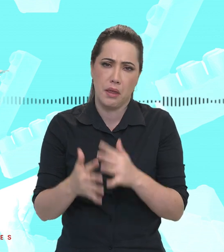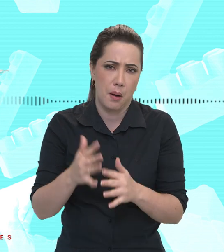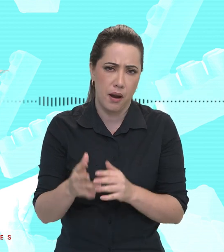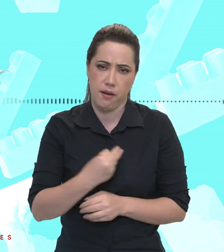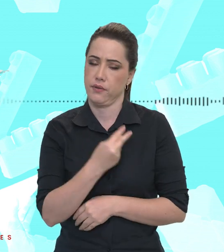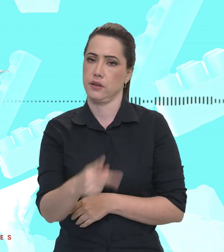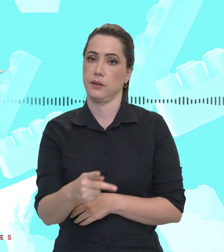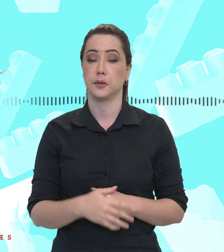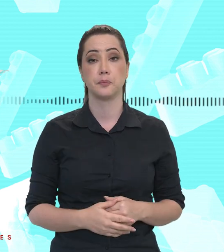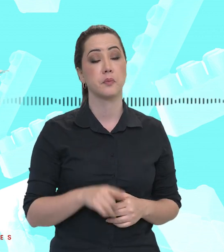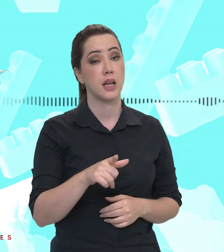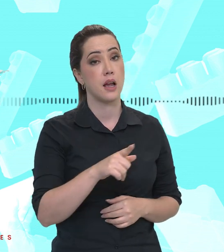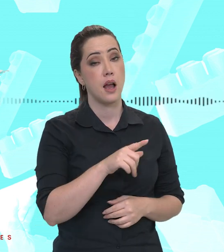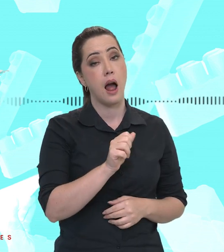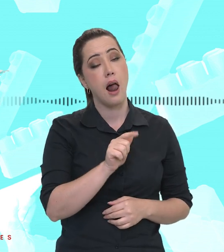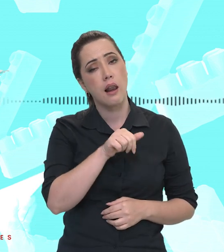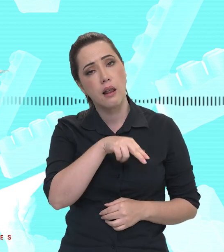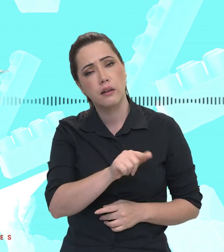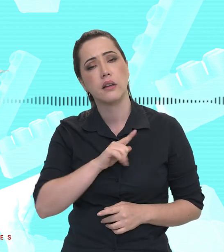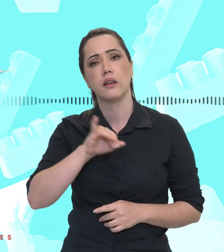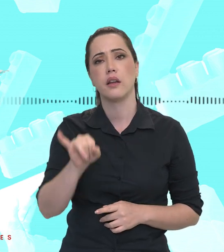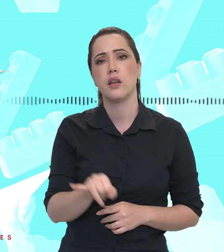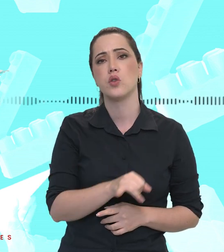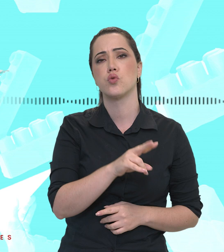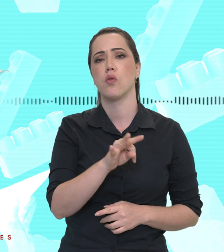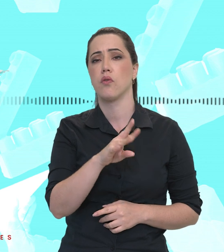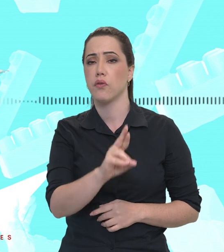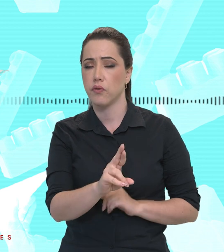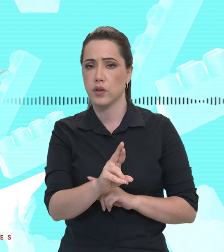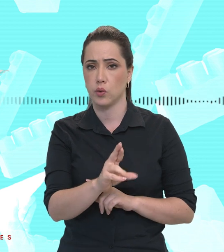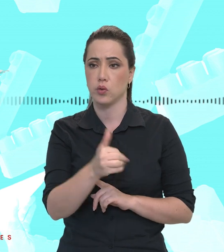[Leyberson] Alana é mãe de João Vitor, de dezenove anos, e de Maya, de seis. Sem